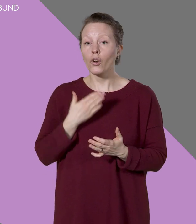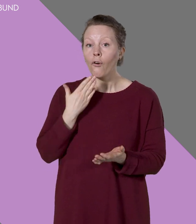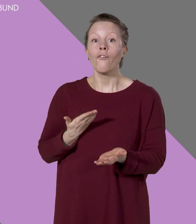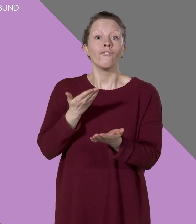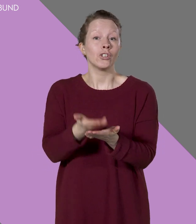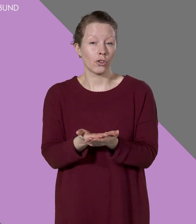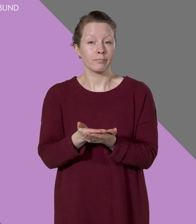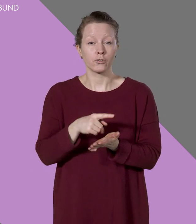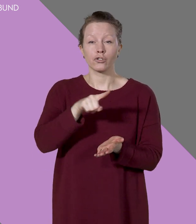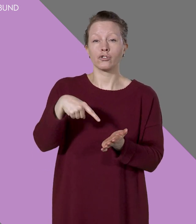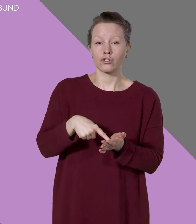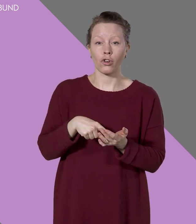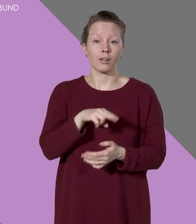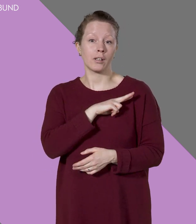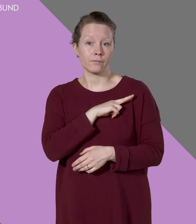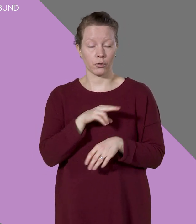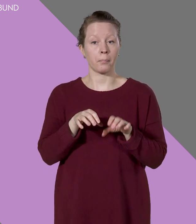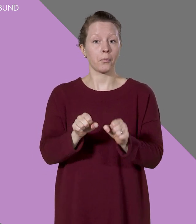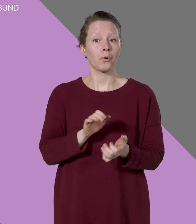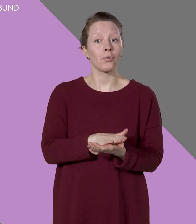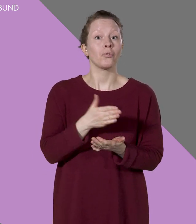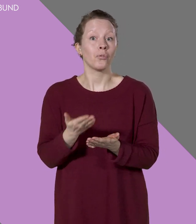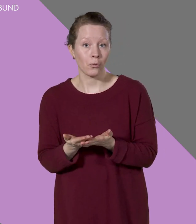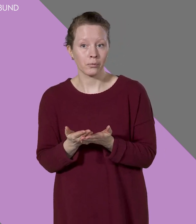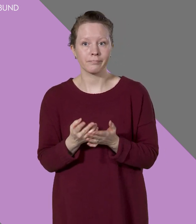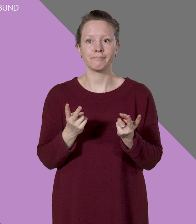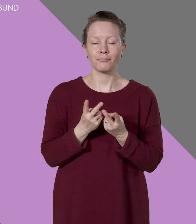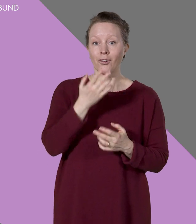Om staden ansvarade för tolkningarna, skulle lämpliga och kunniga tolkar -